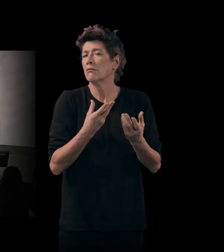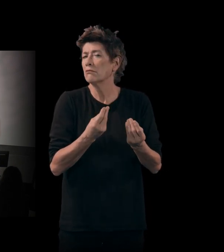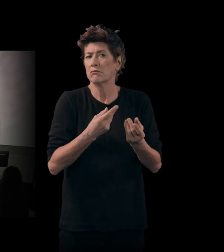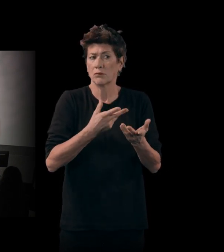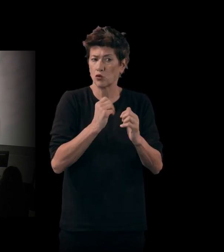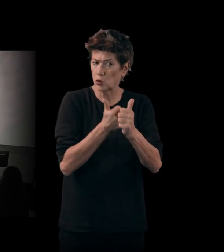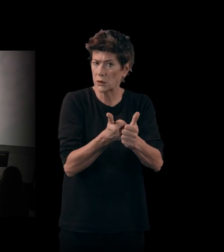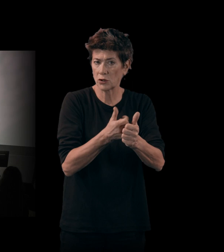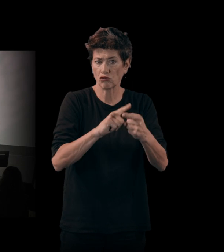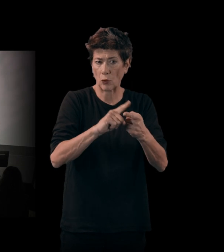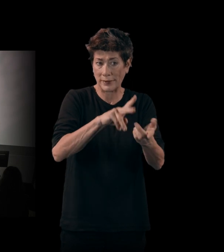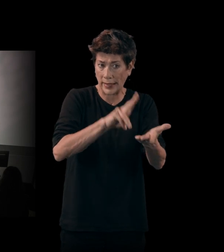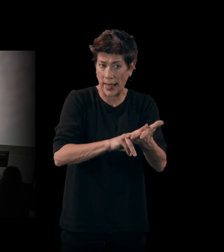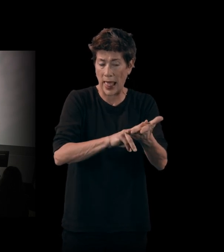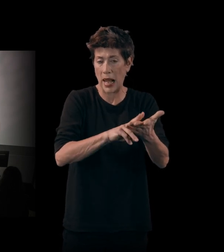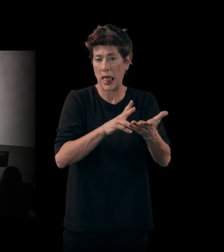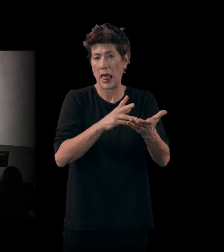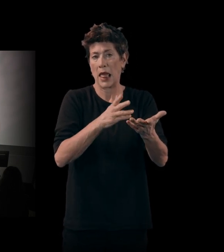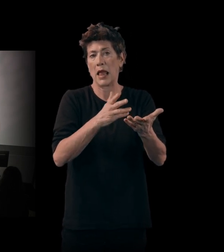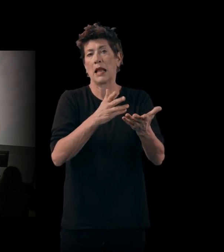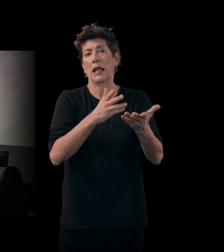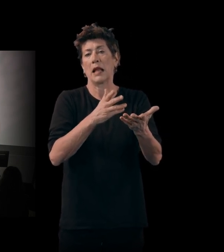réelles, mais je passe aussi par la fiction d’une certaine manière.